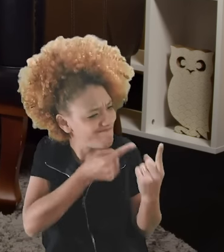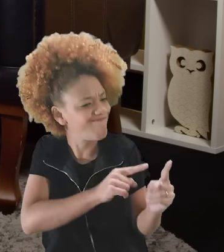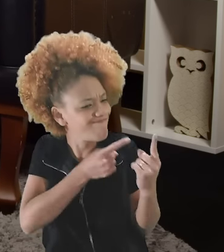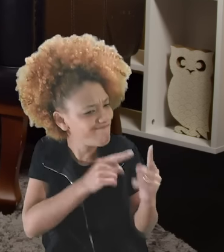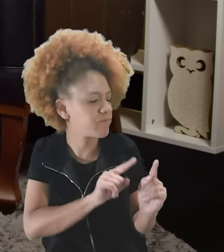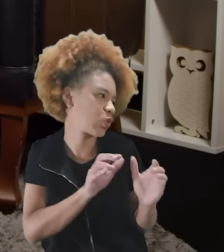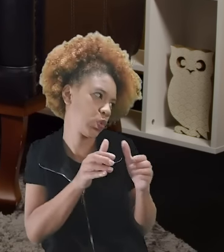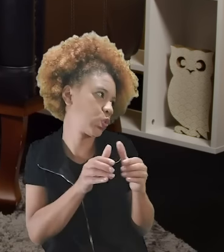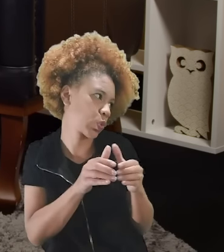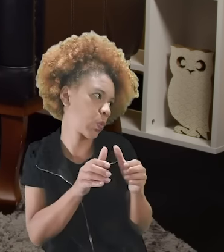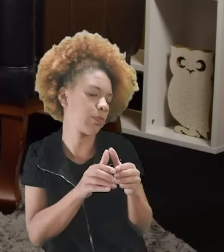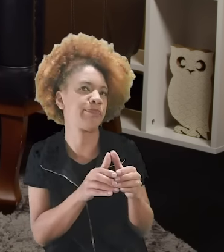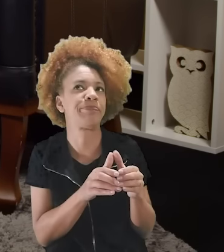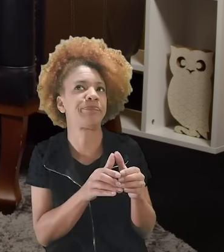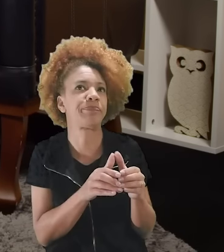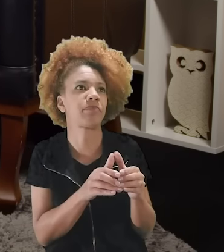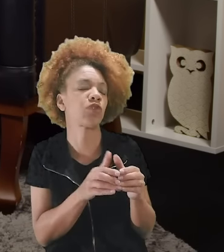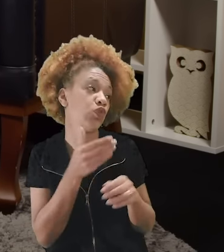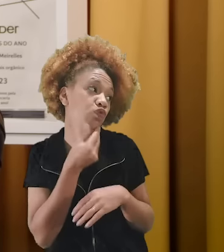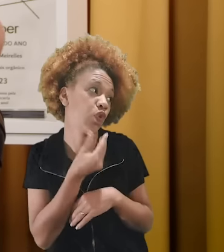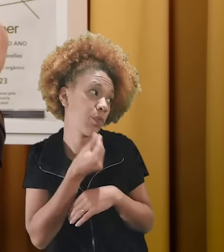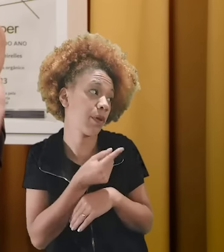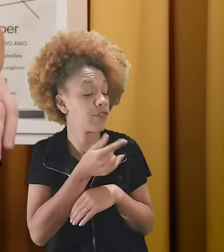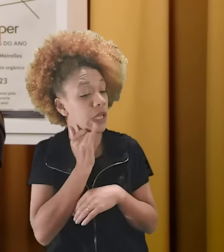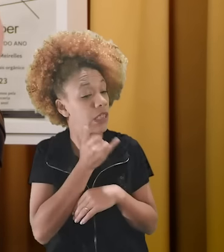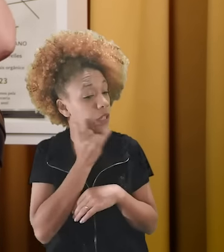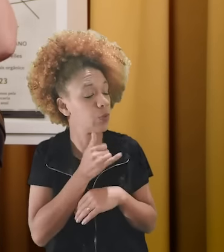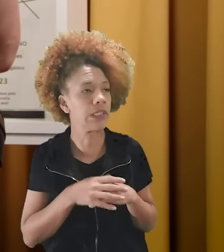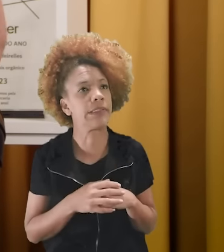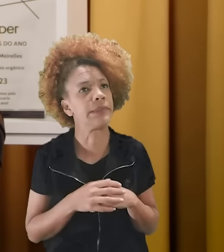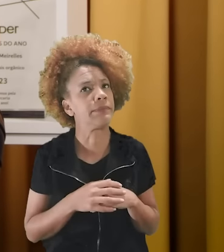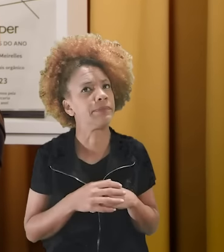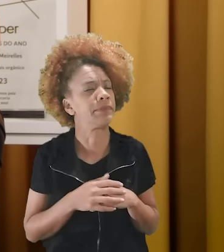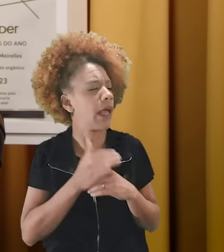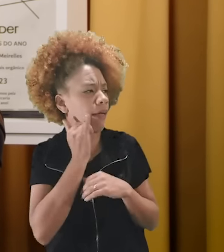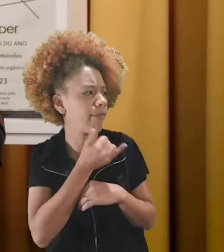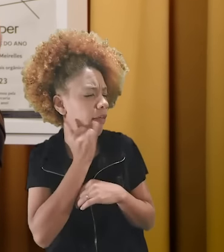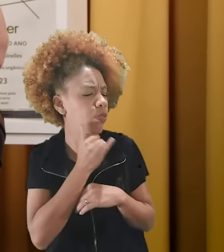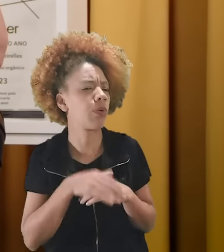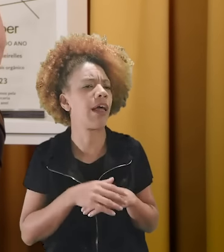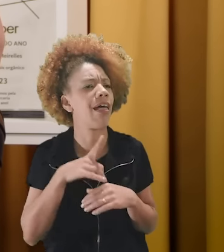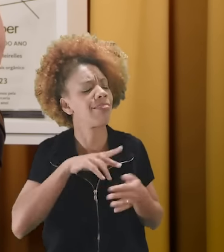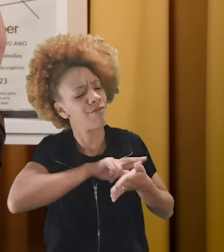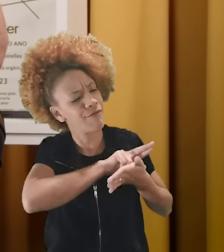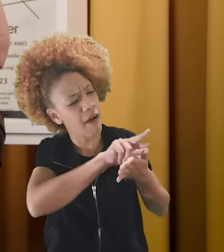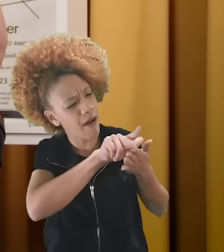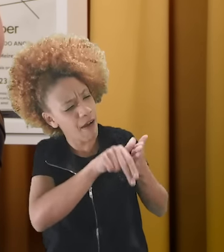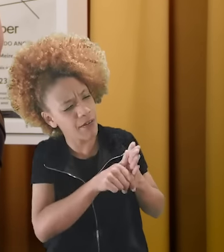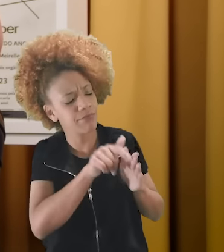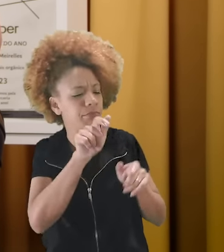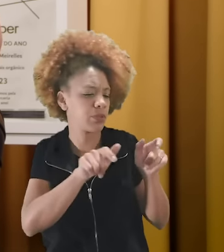um grupo né de homens que é você é uma narradora uhum né a narradora tem uma série de pessoas que